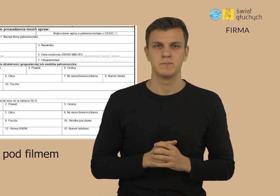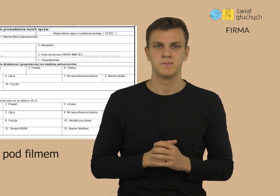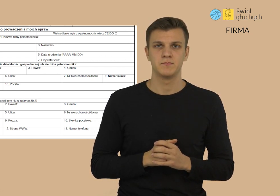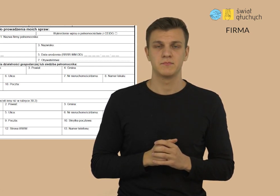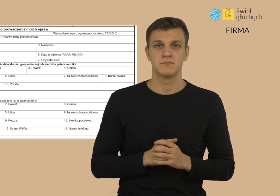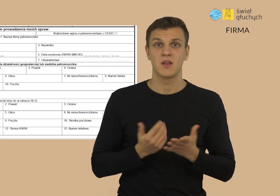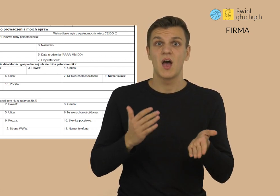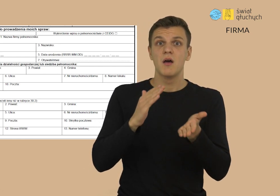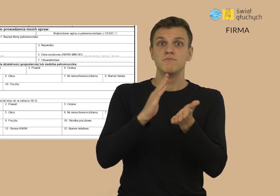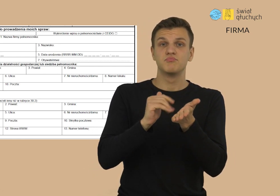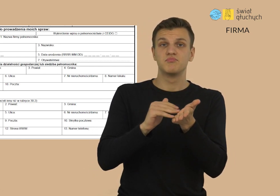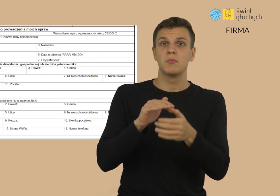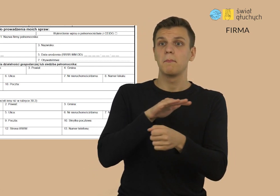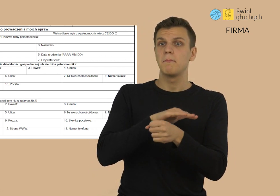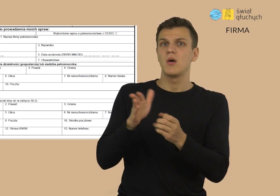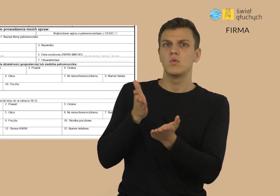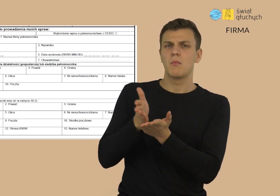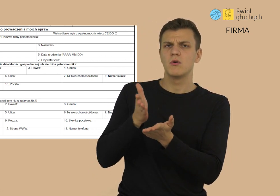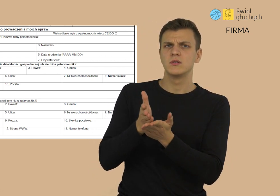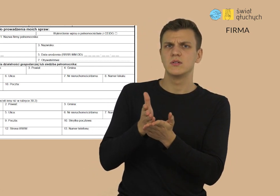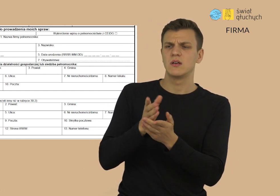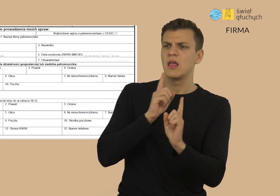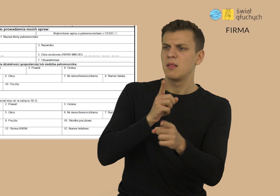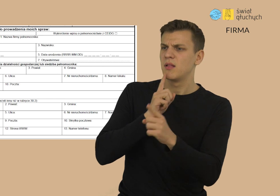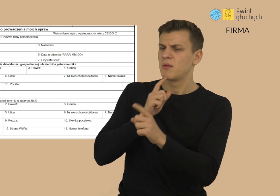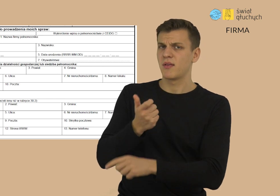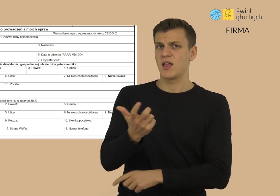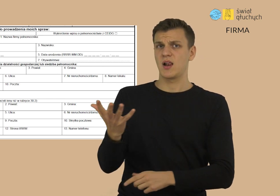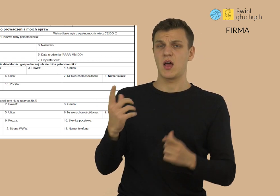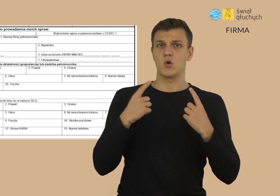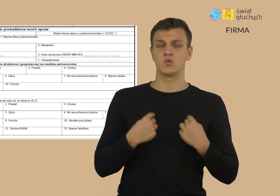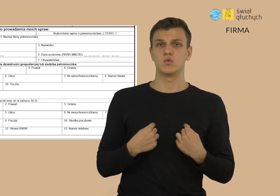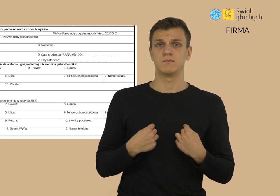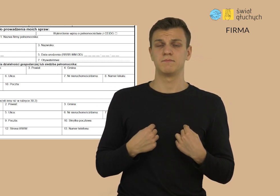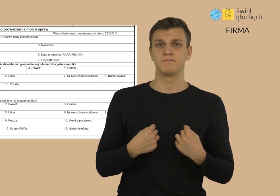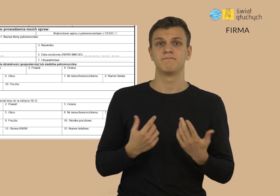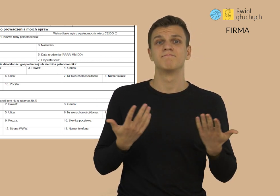Jeżeli wnioskodawca ustanowił więcej niż jednego pełnomocnika,